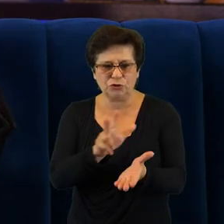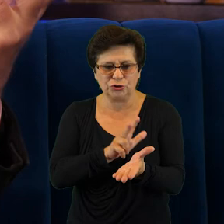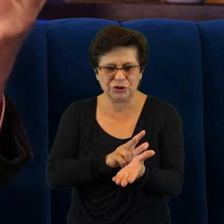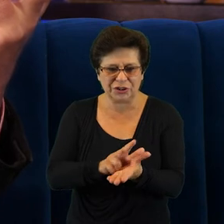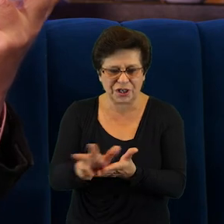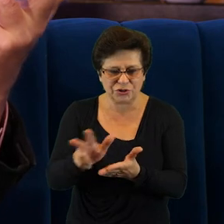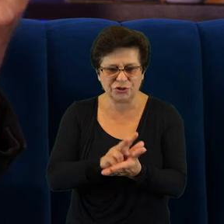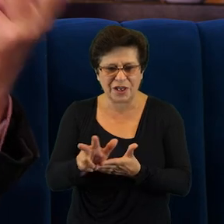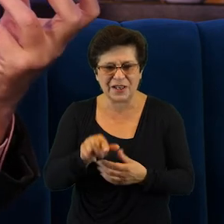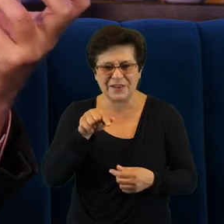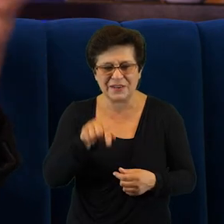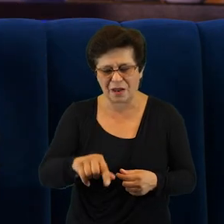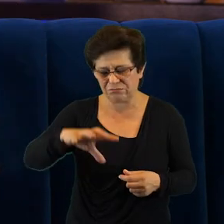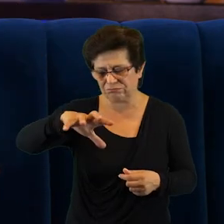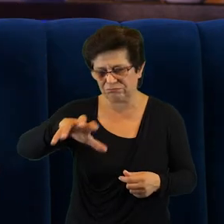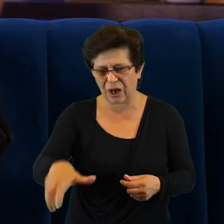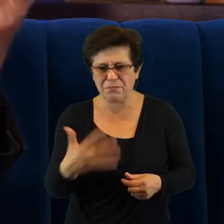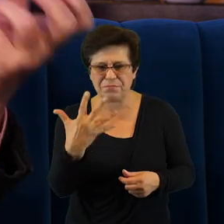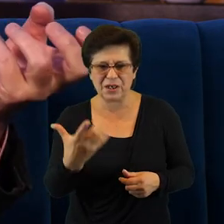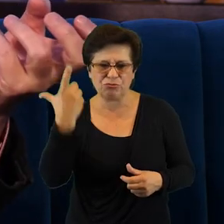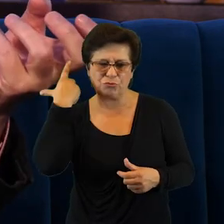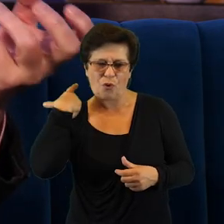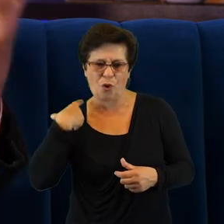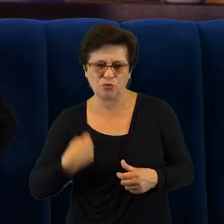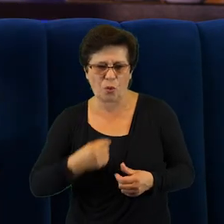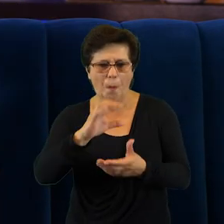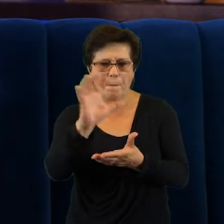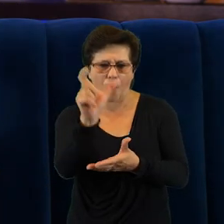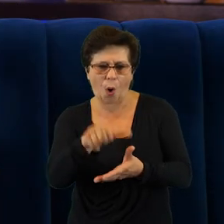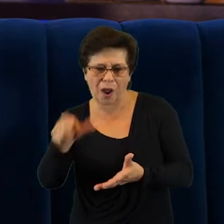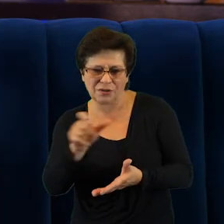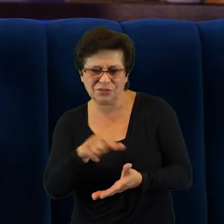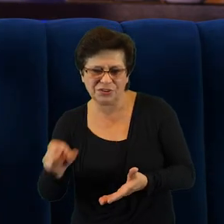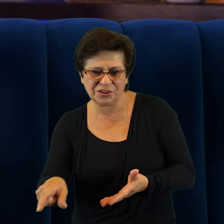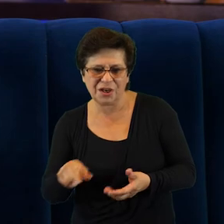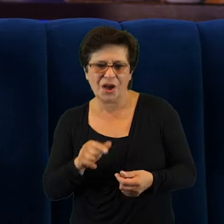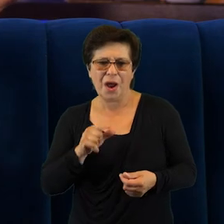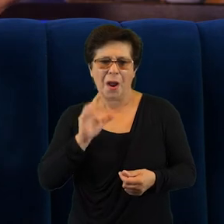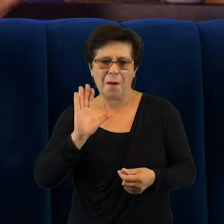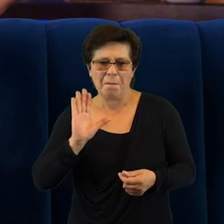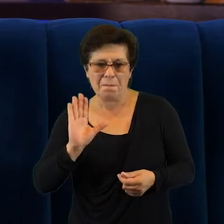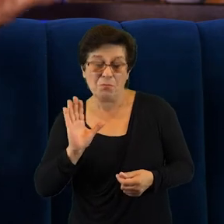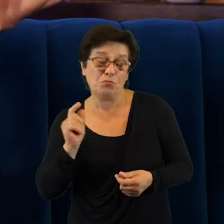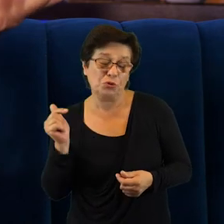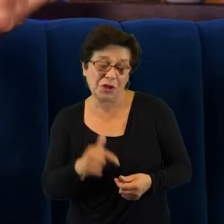Skamandryci i ich przyjaciele, którzy tam schodzili i musieli mieć mięso do pisania.